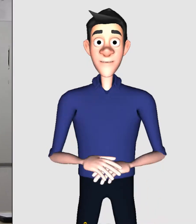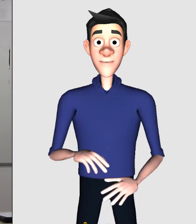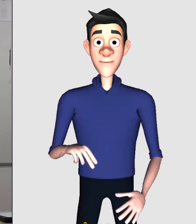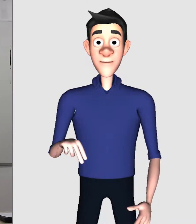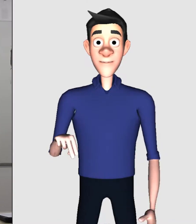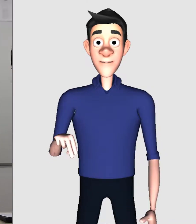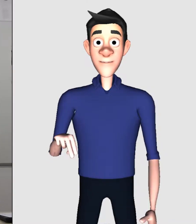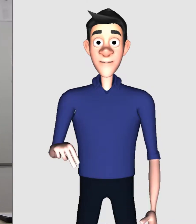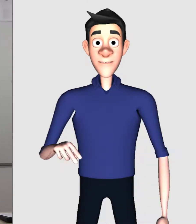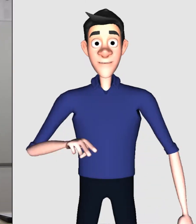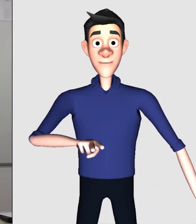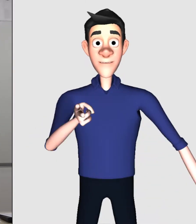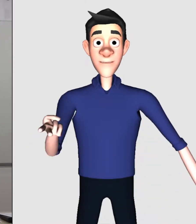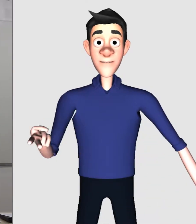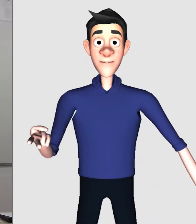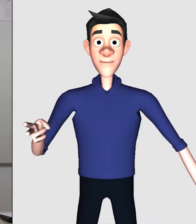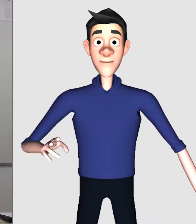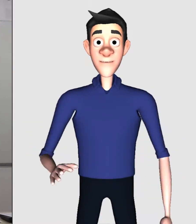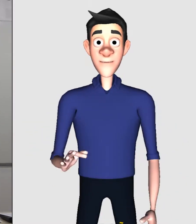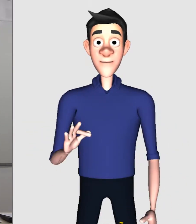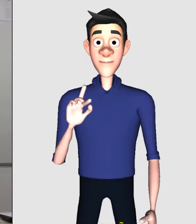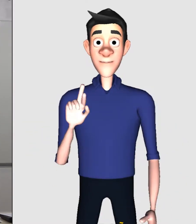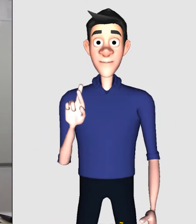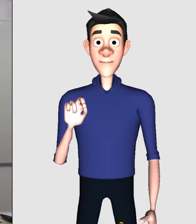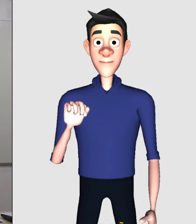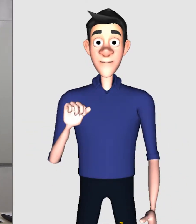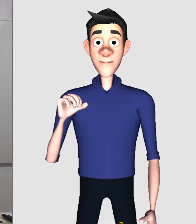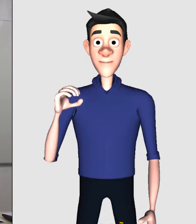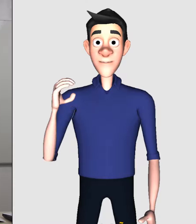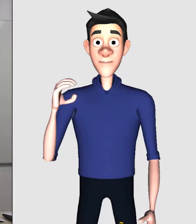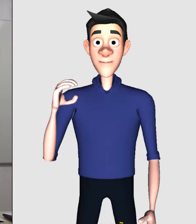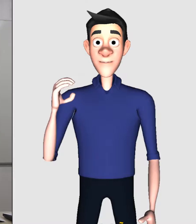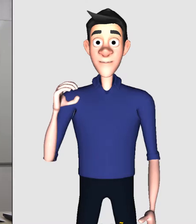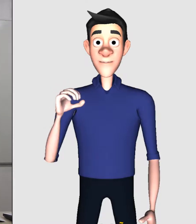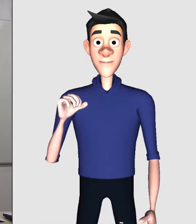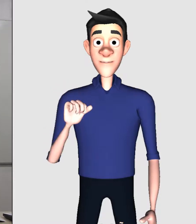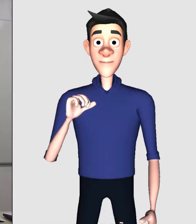Resolvendo conseguimos chegar até isso aqui, que é o caso mais simples